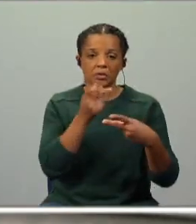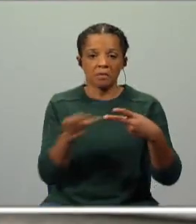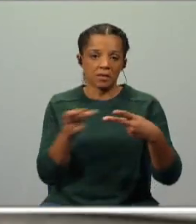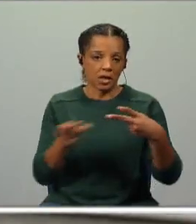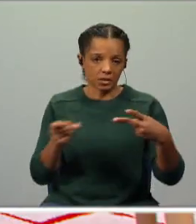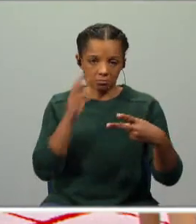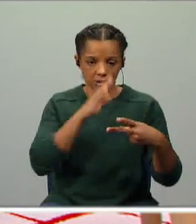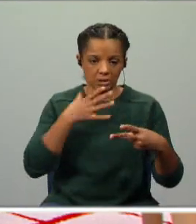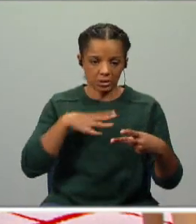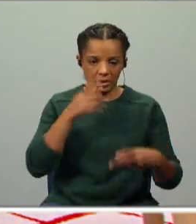portanto,